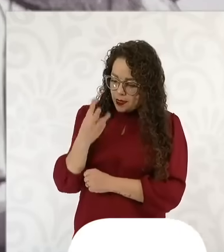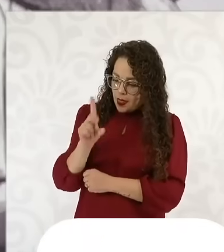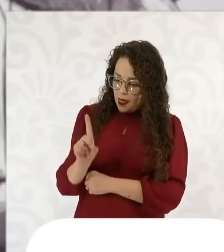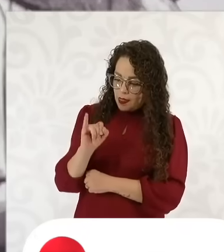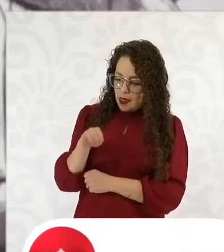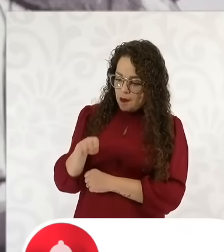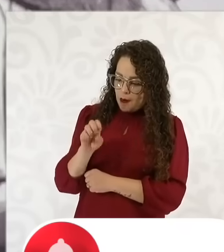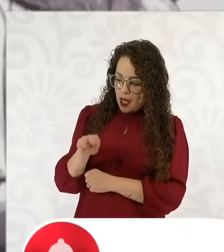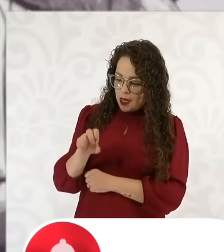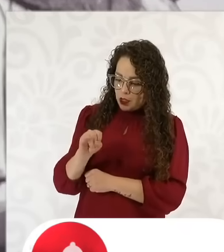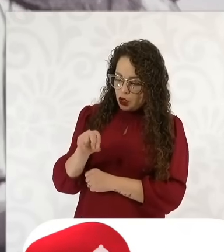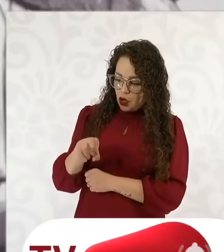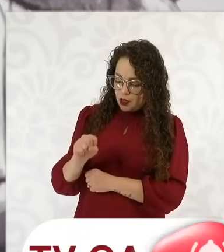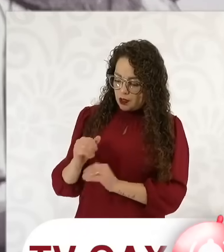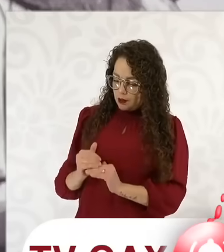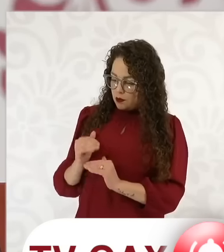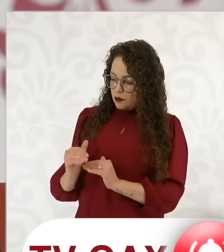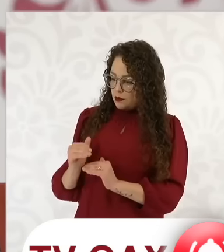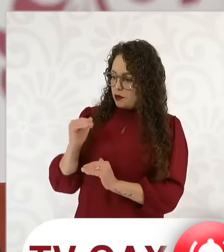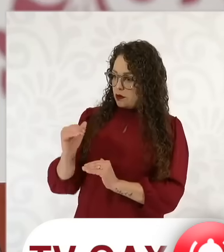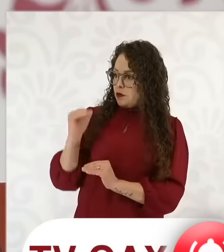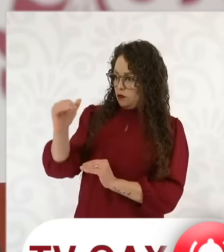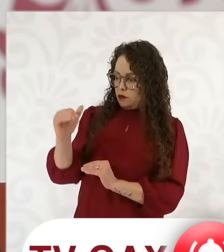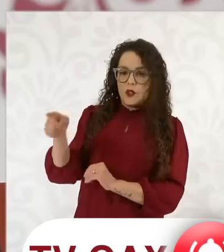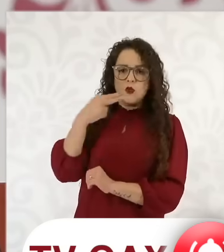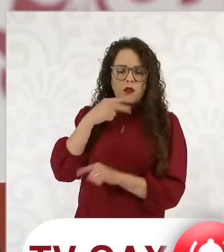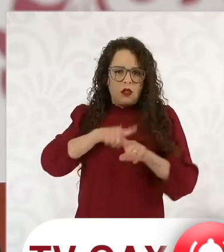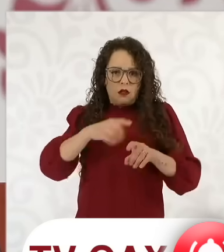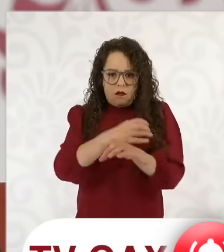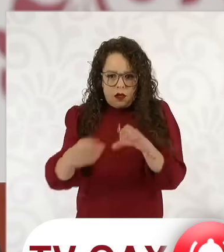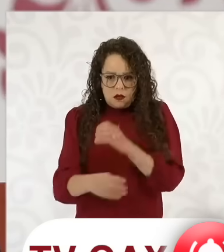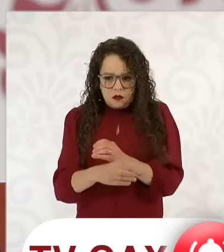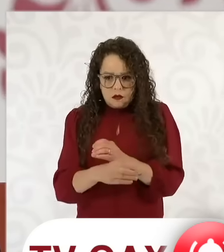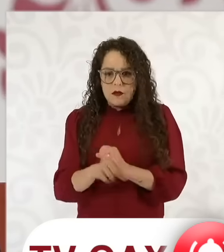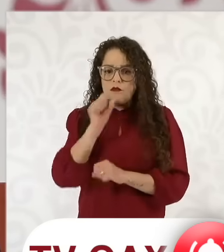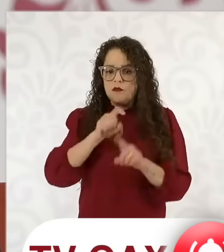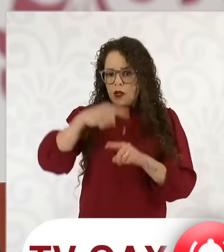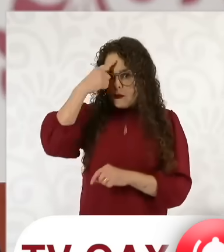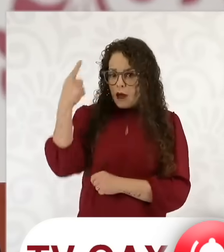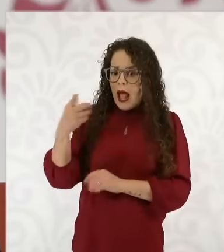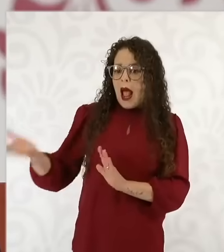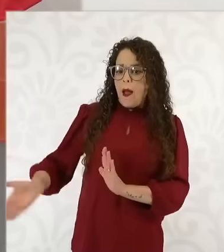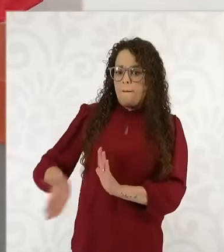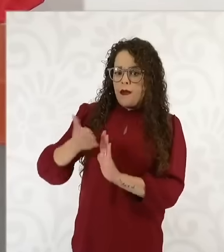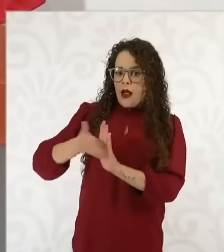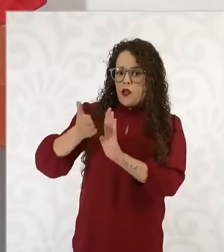bueno, tiene muchos usos, eh, y se usa también para construcción en particular o para cambios de